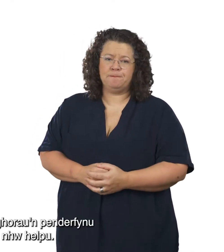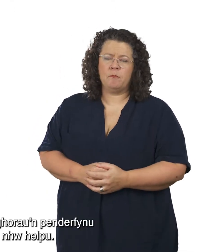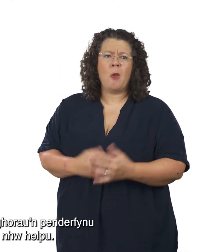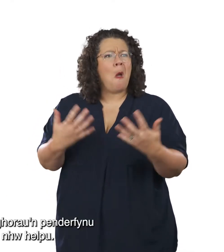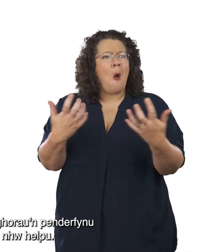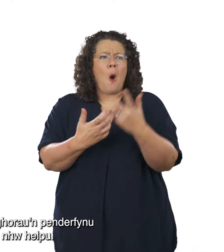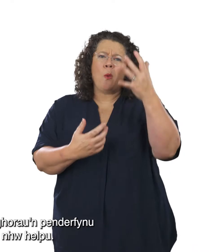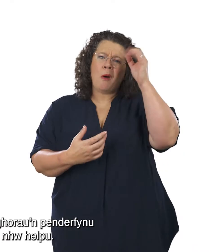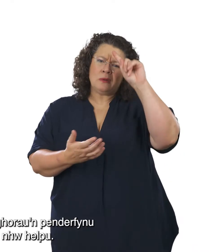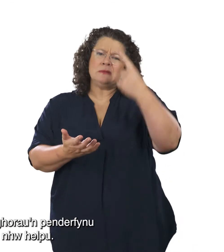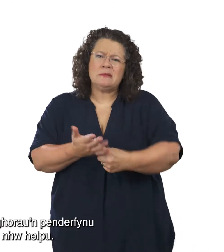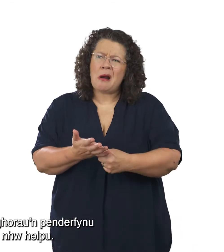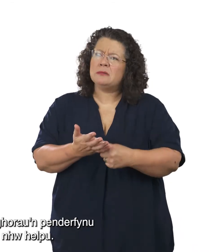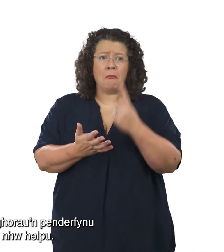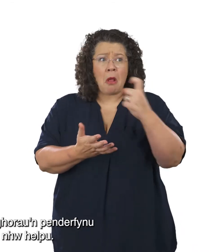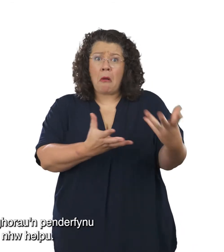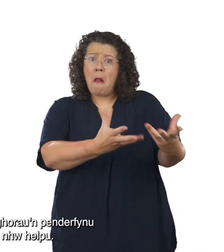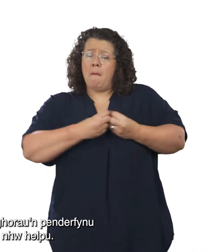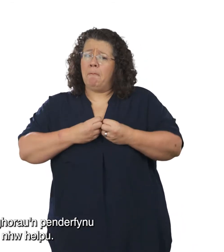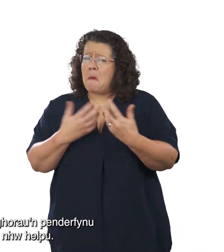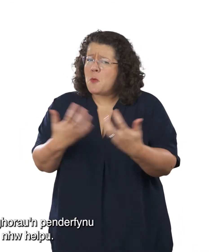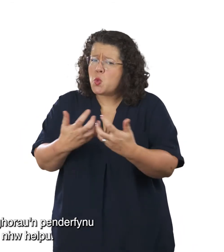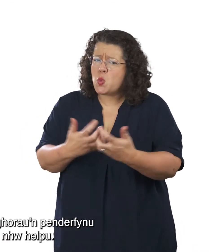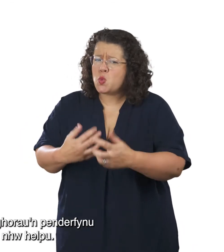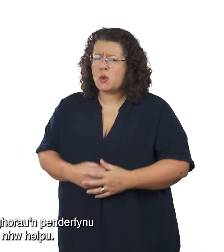Sut y mae cynghorau'n penderfynu a allan nhw helpu.